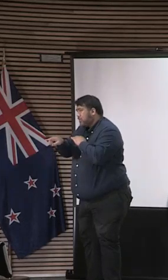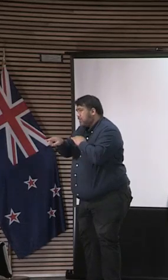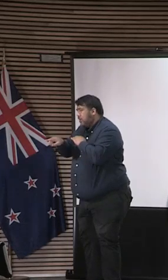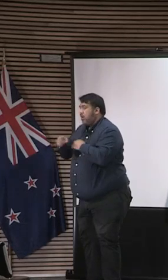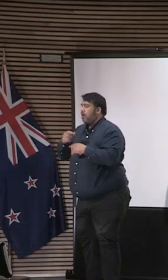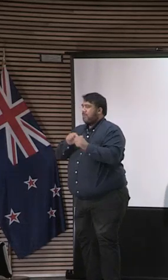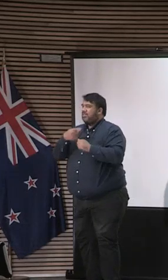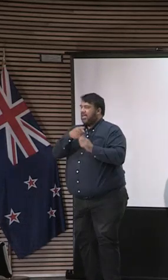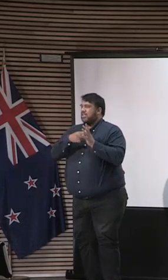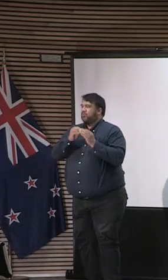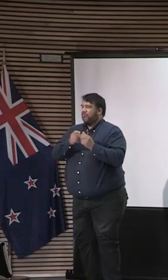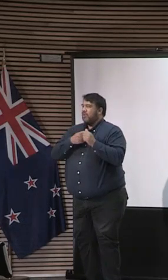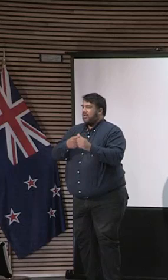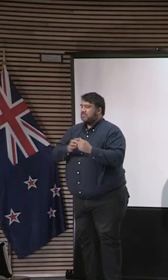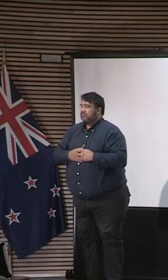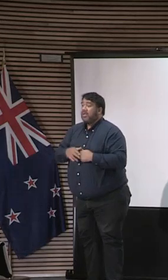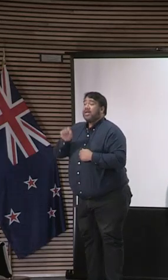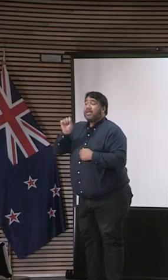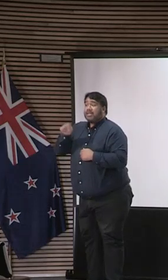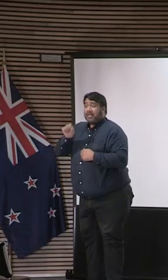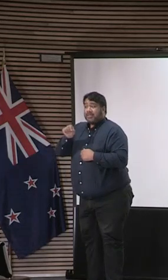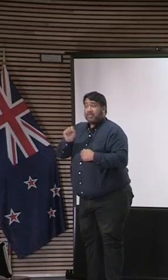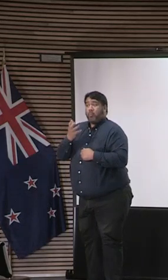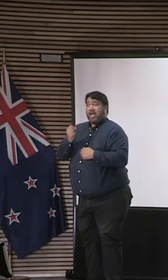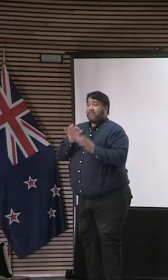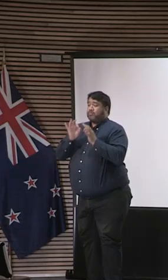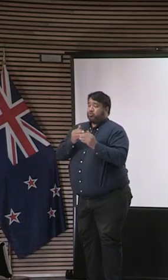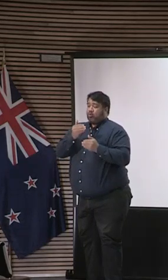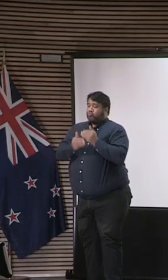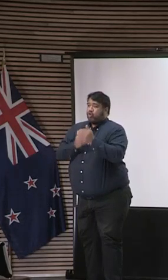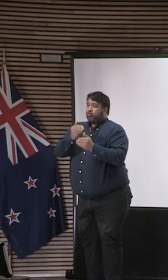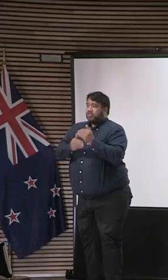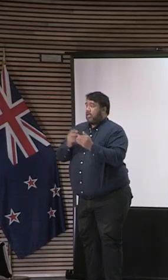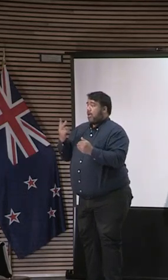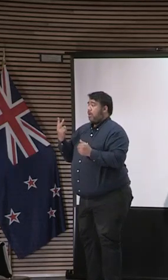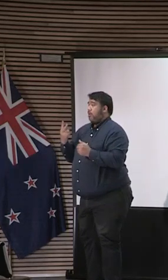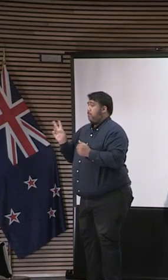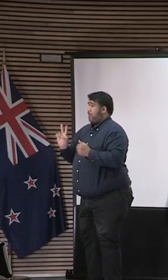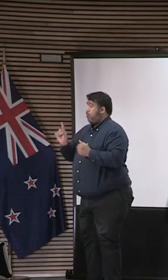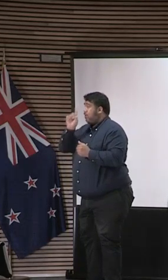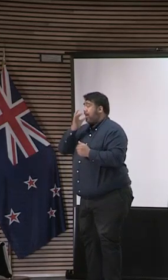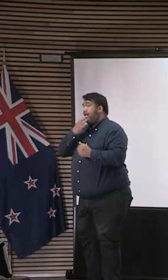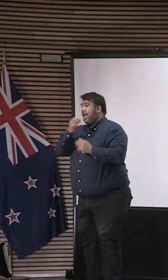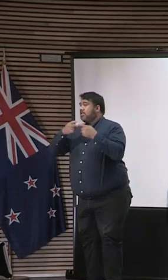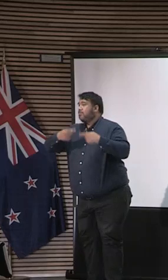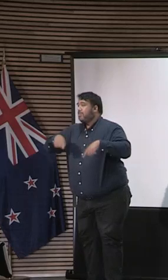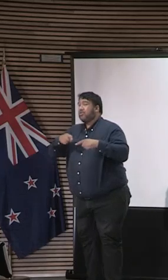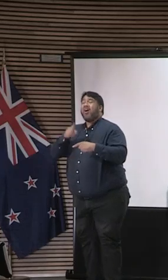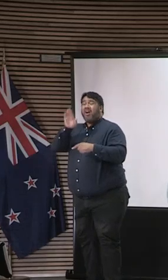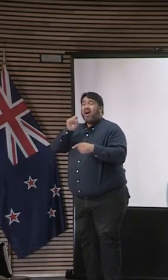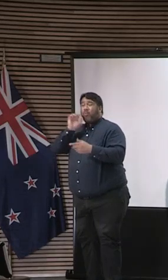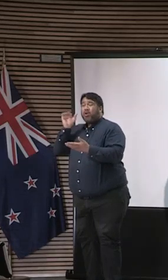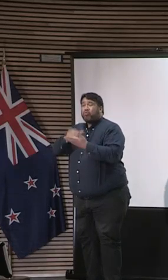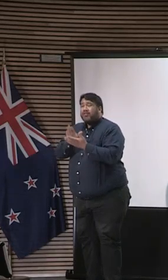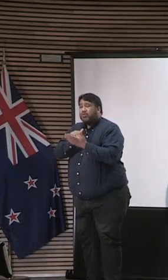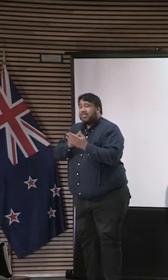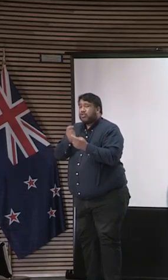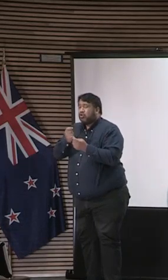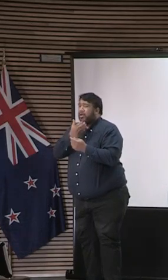take hei wehe? JACINDA ARDERN: I